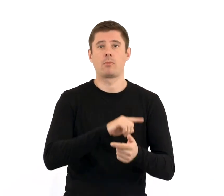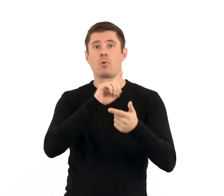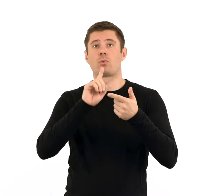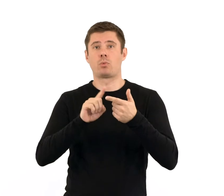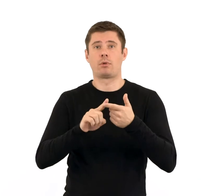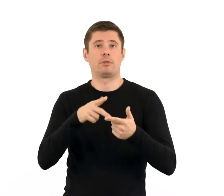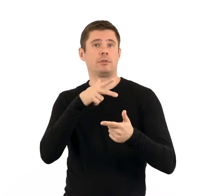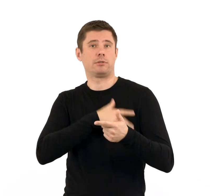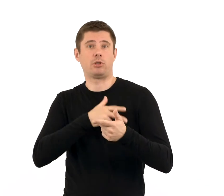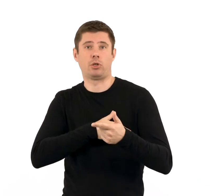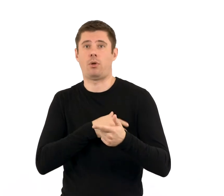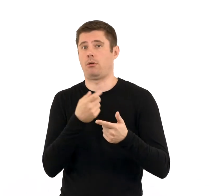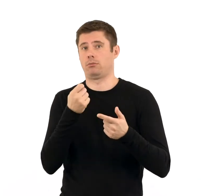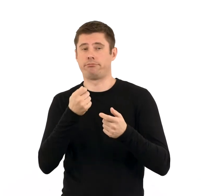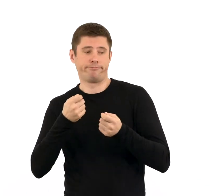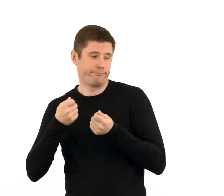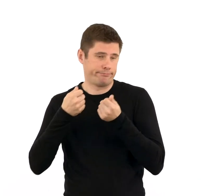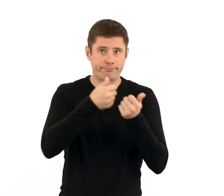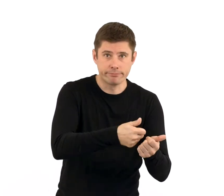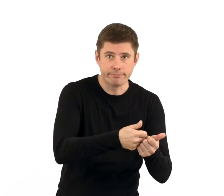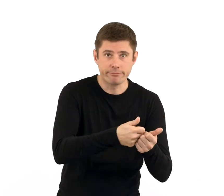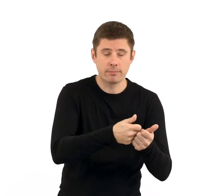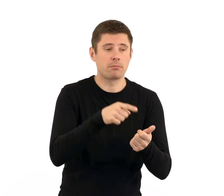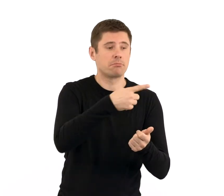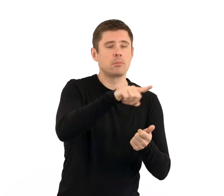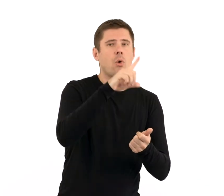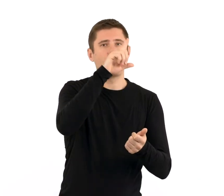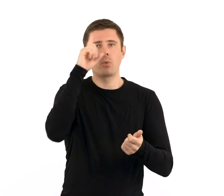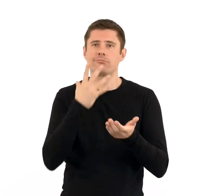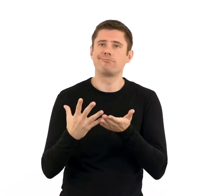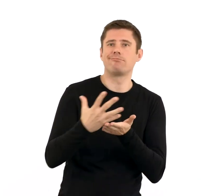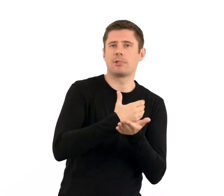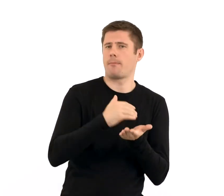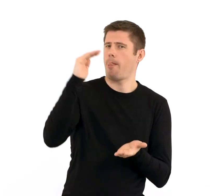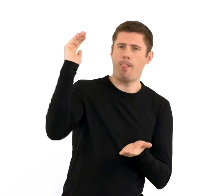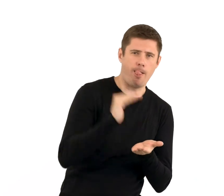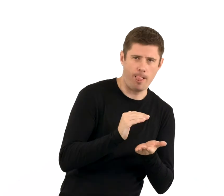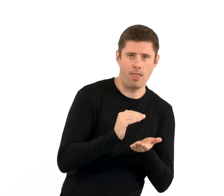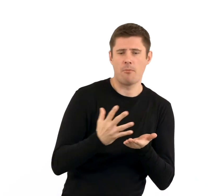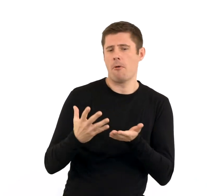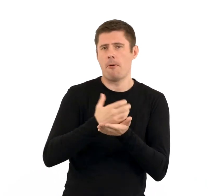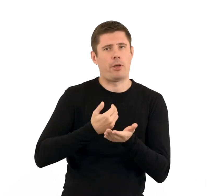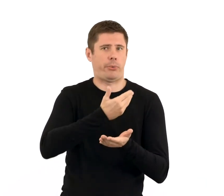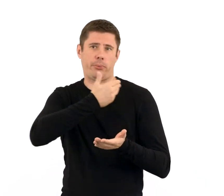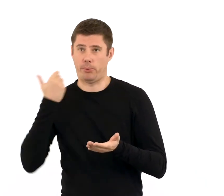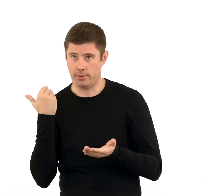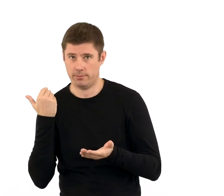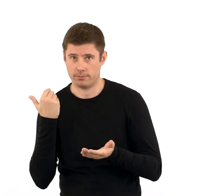Zapewnienie zasiłku socjalnego – dla osób o niskim dochodzie lub nie mających dochodu.